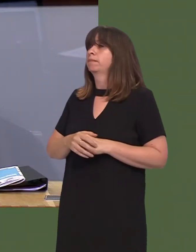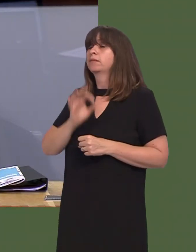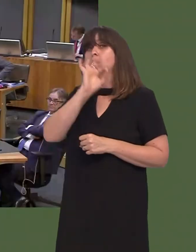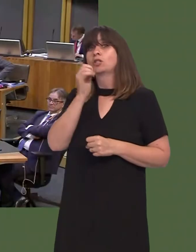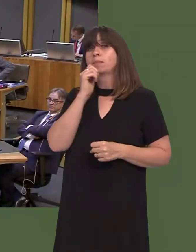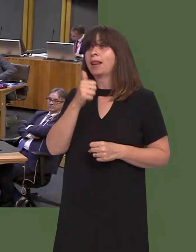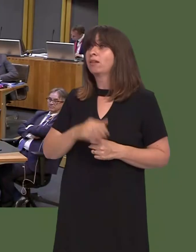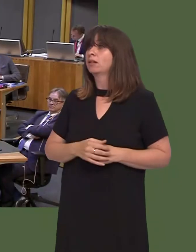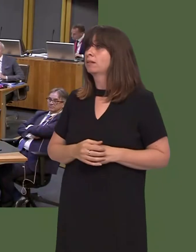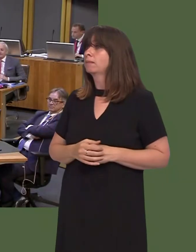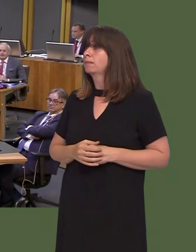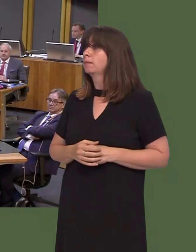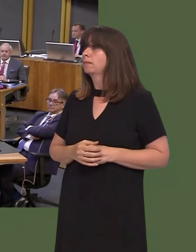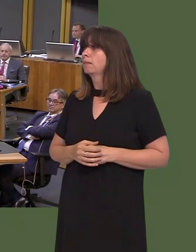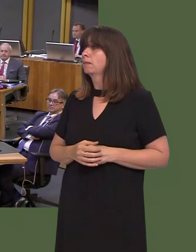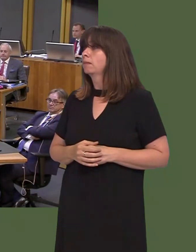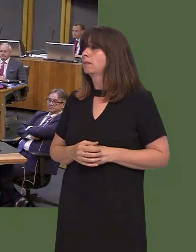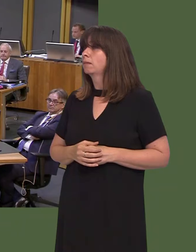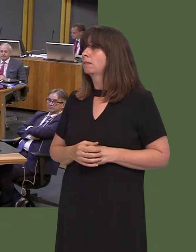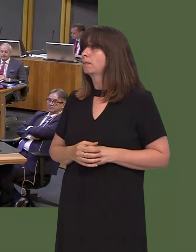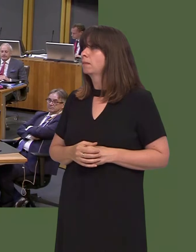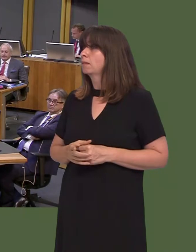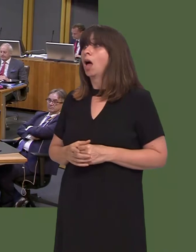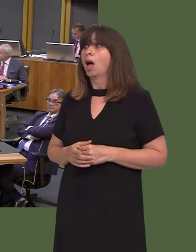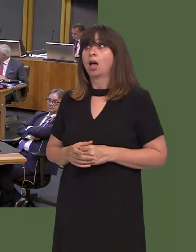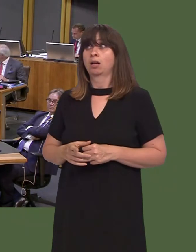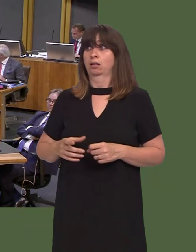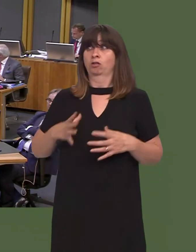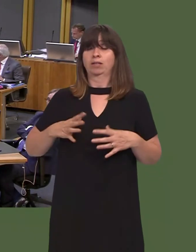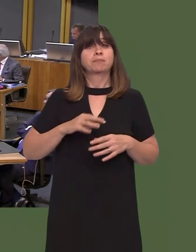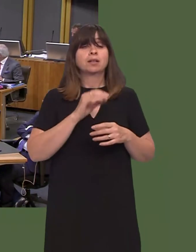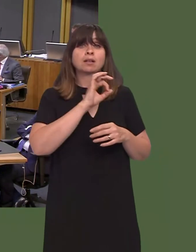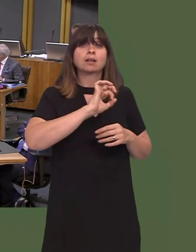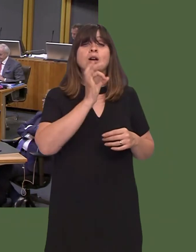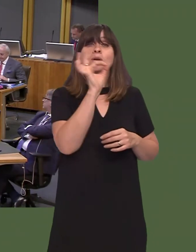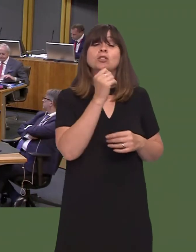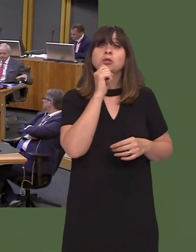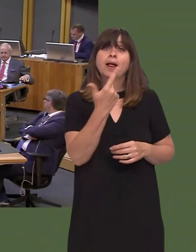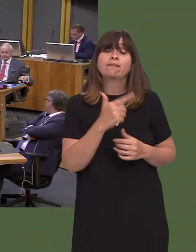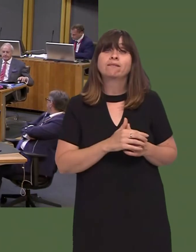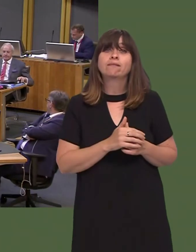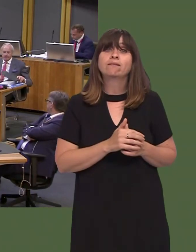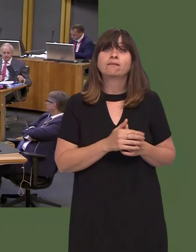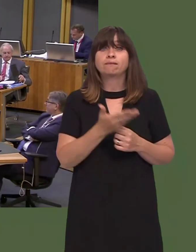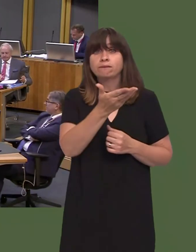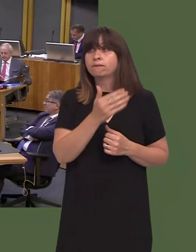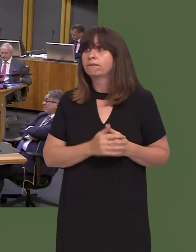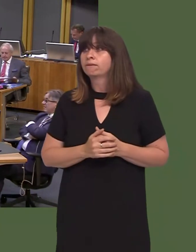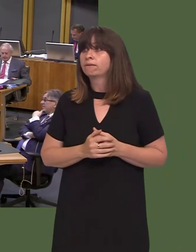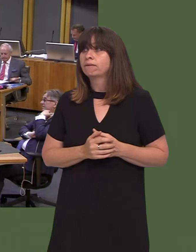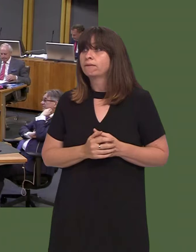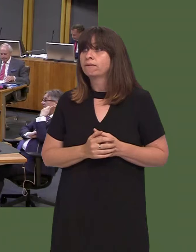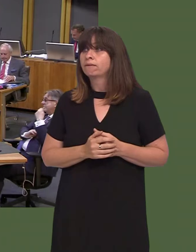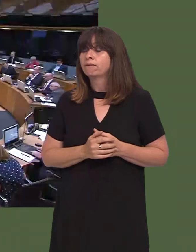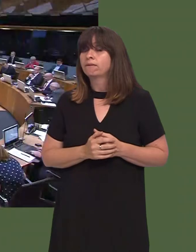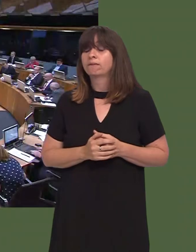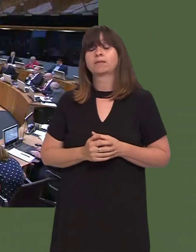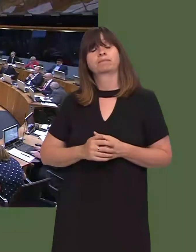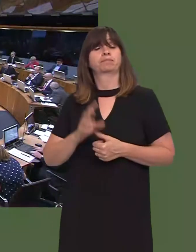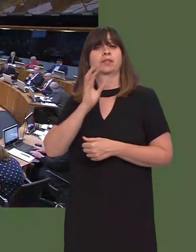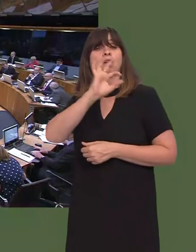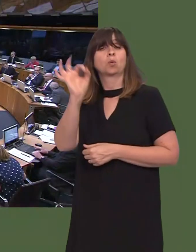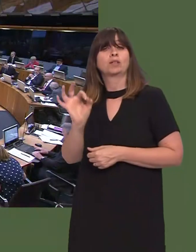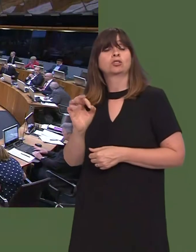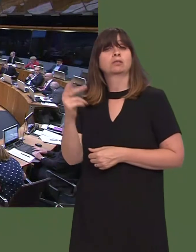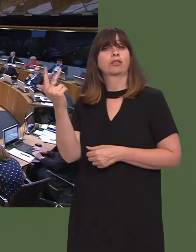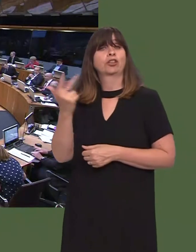Y Llywydd / The Llywydd: Cwestiwn 11, Neil Hamilton.